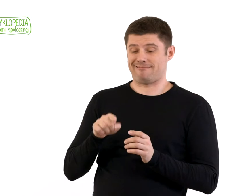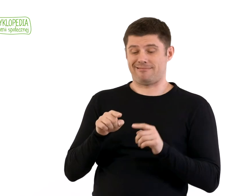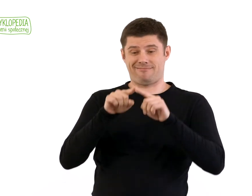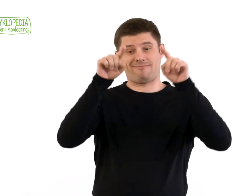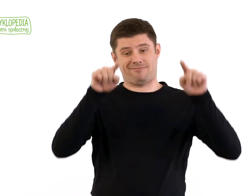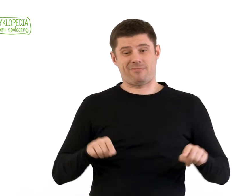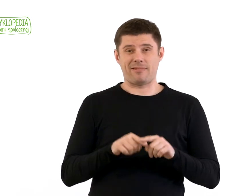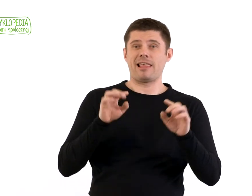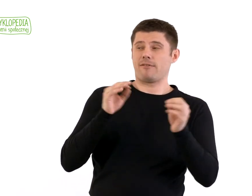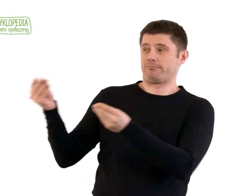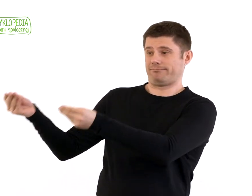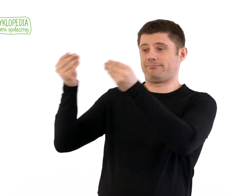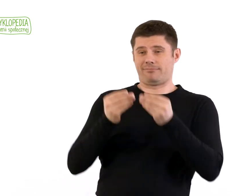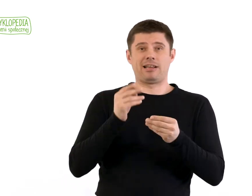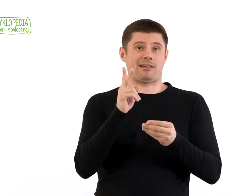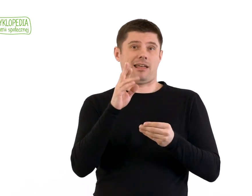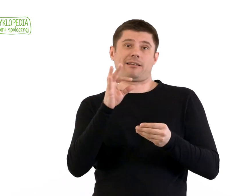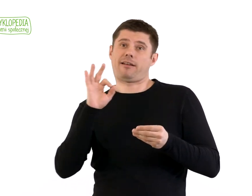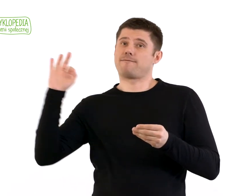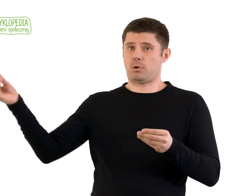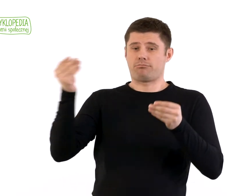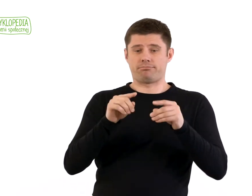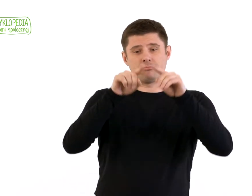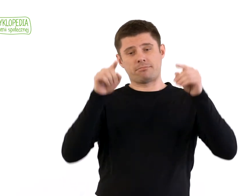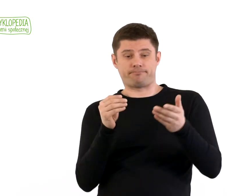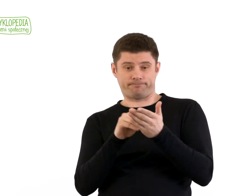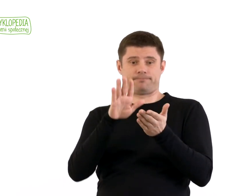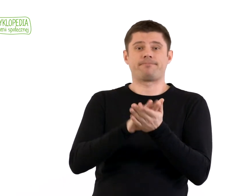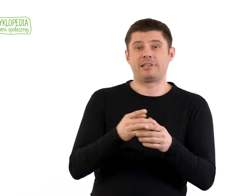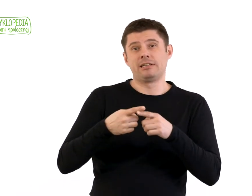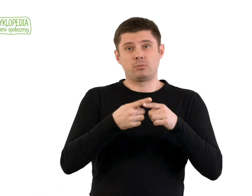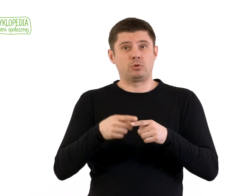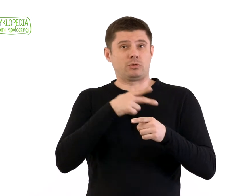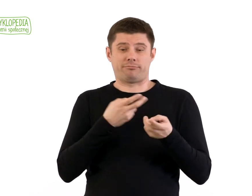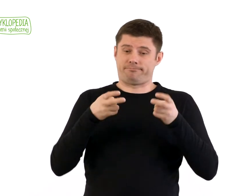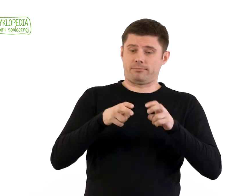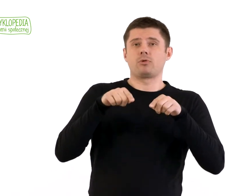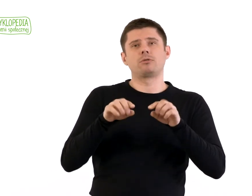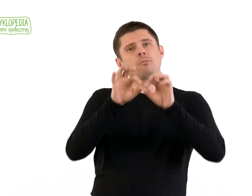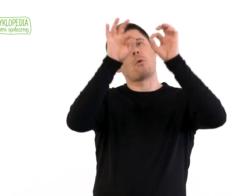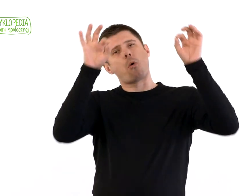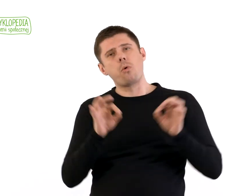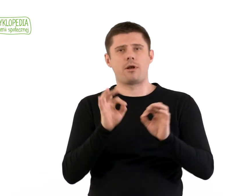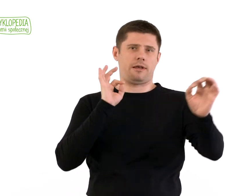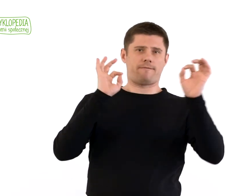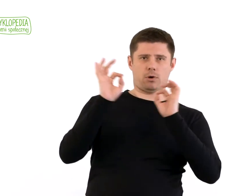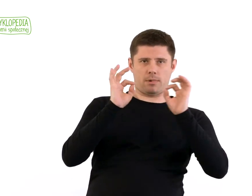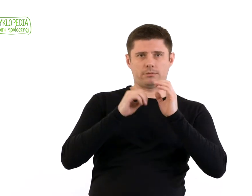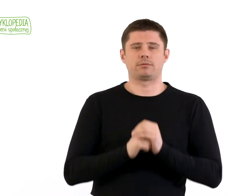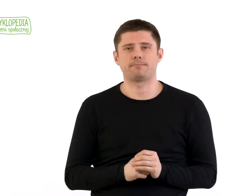Dokument o wpisie do KRS jest podstawową informacją o spółdzielni socjalnej.